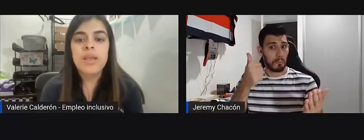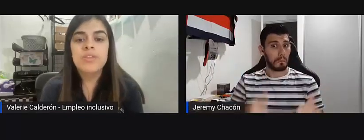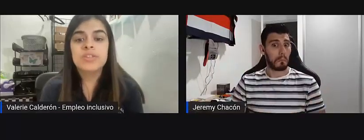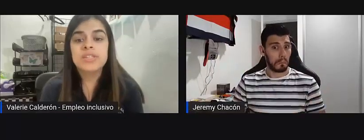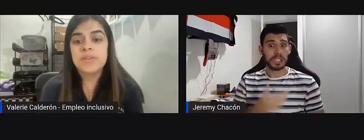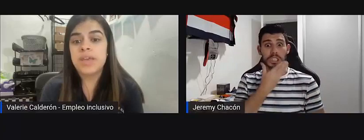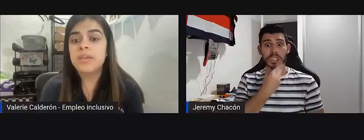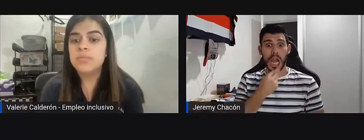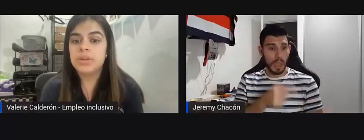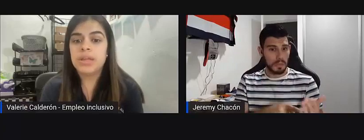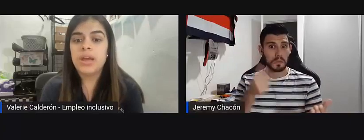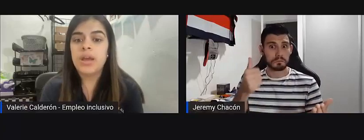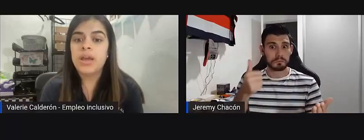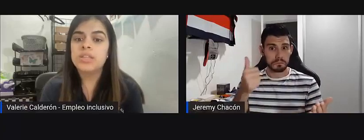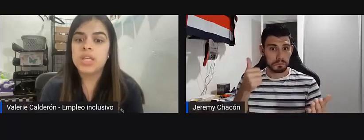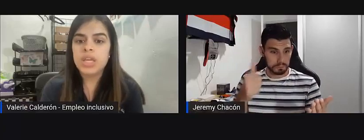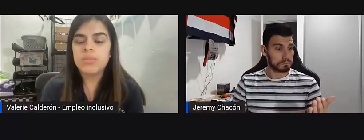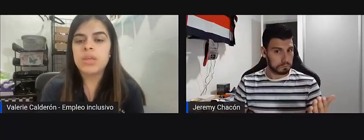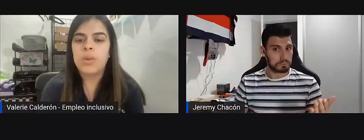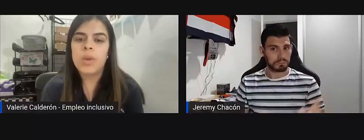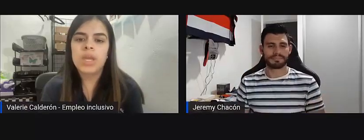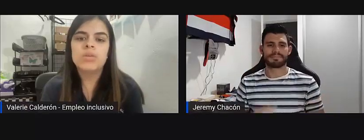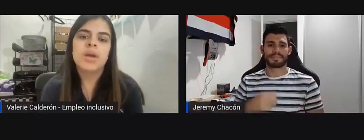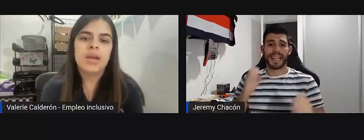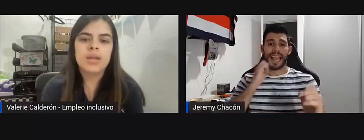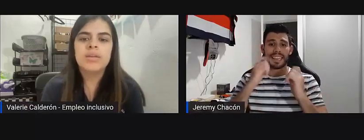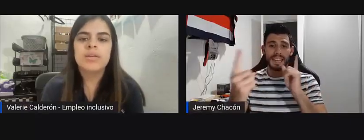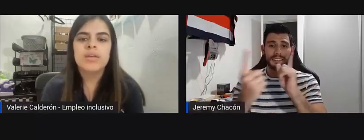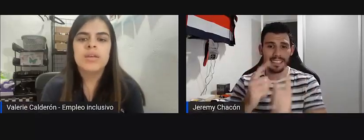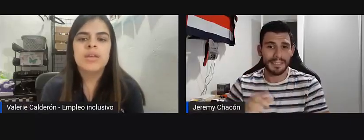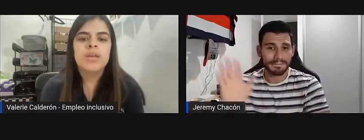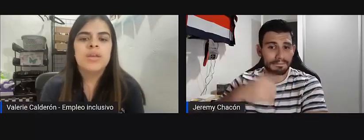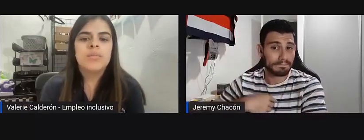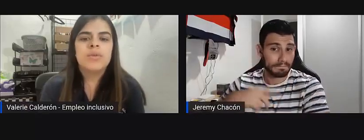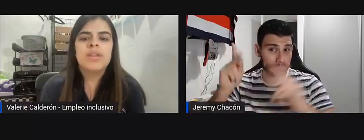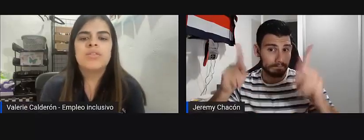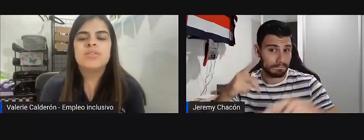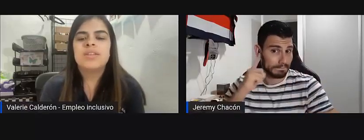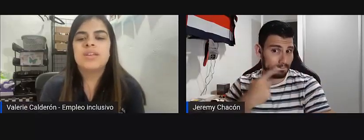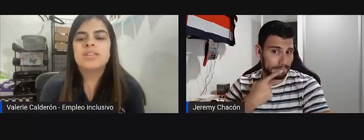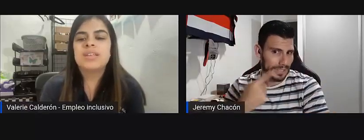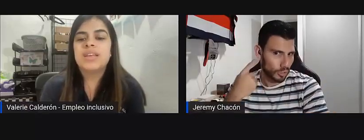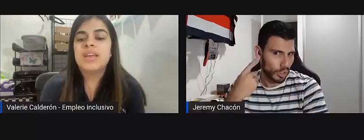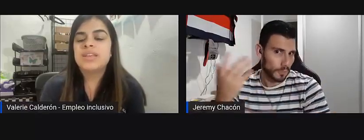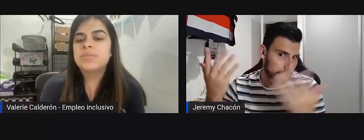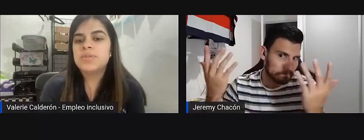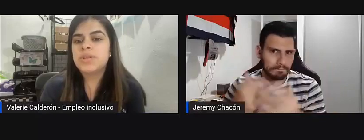Entonces si ven verdad a Jeremy Qué bueno Ajá verdad Entonces la entrevista y llega y es